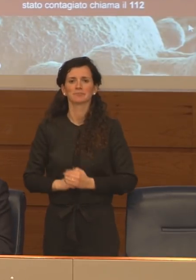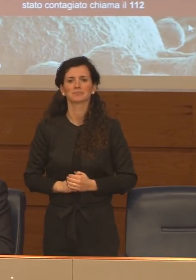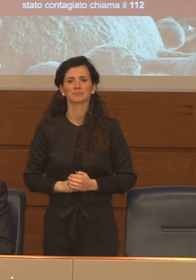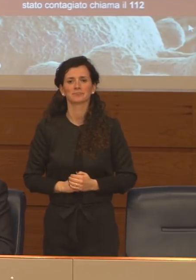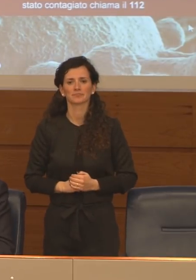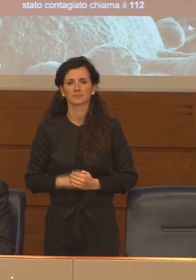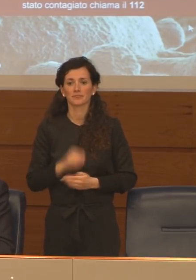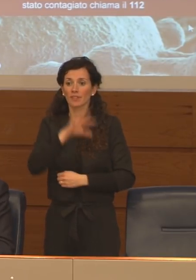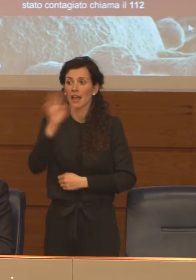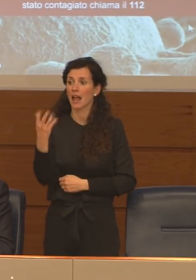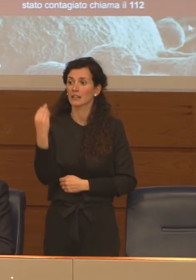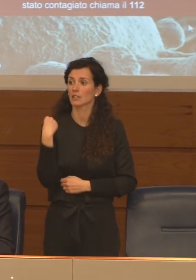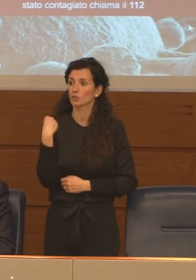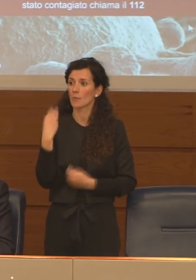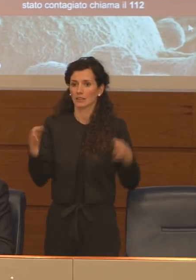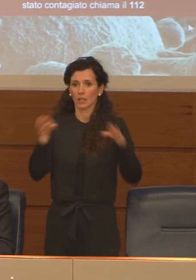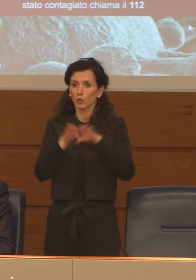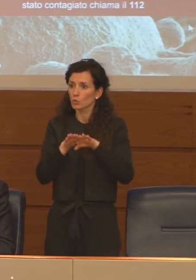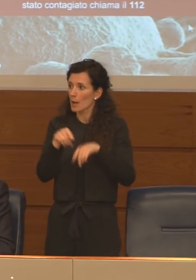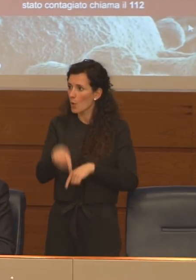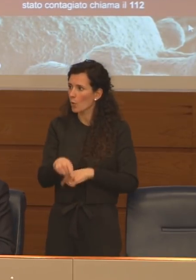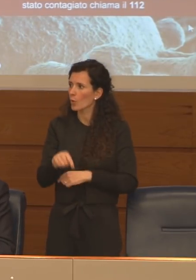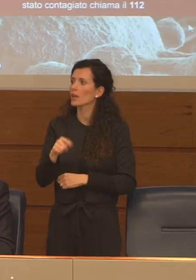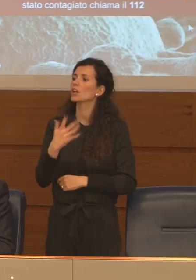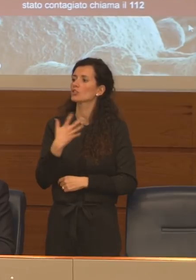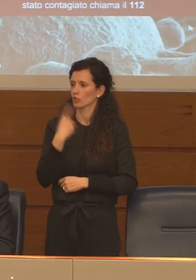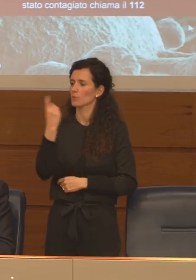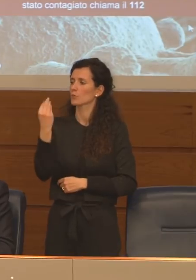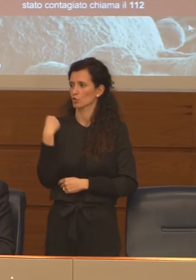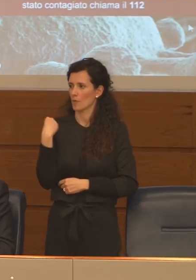Altre domande?